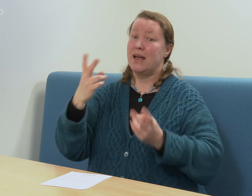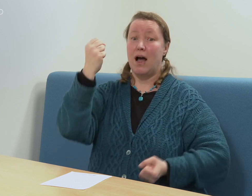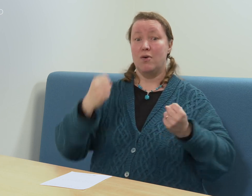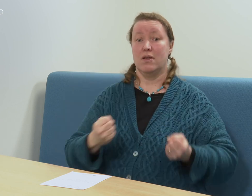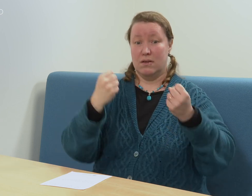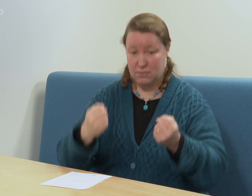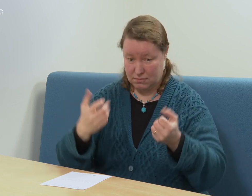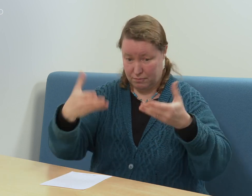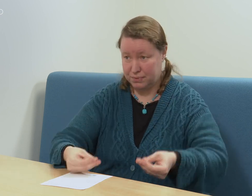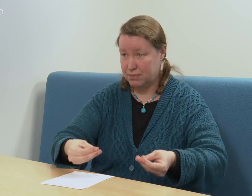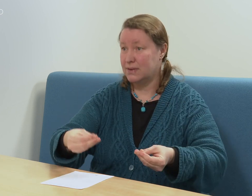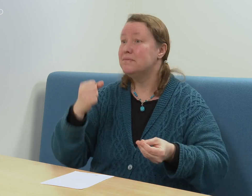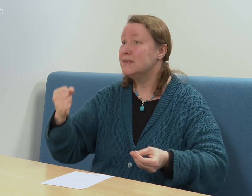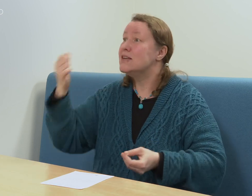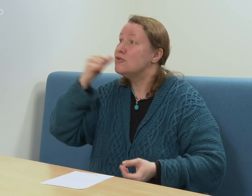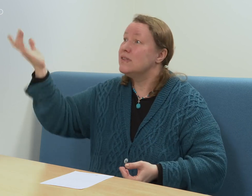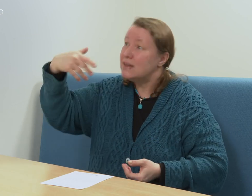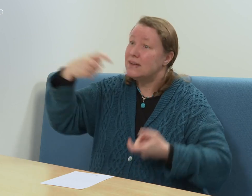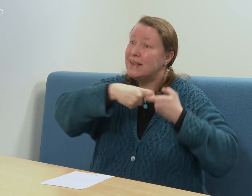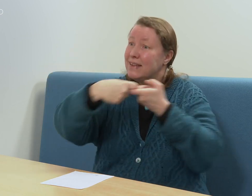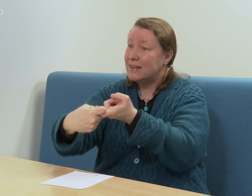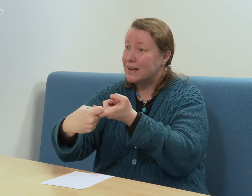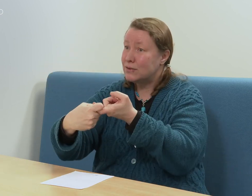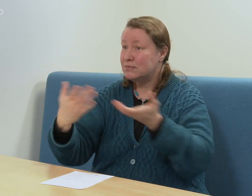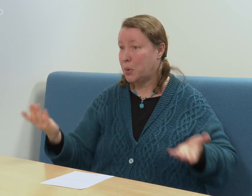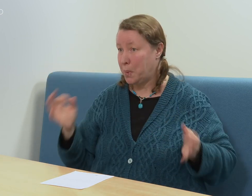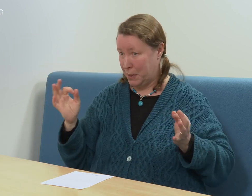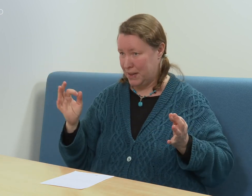Tai kuinka saat yhteyden hinauspalveluun, jos autostasi sattuu puhkeamaan rengas?